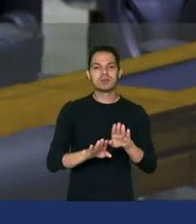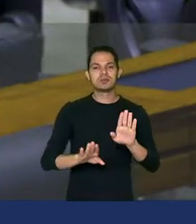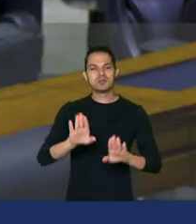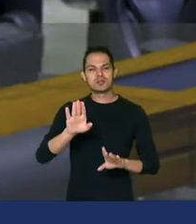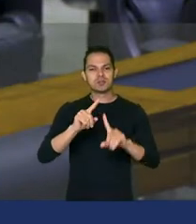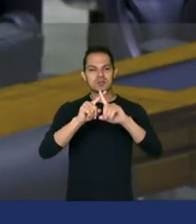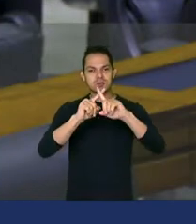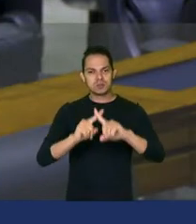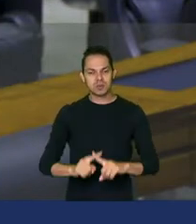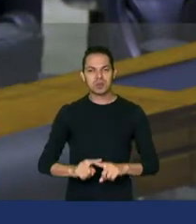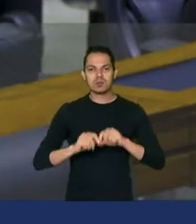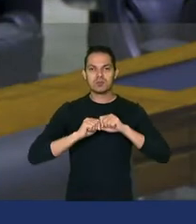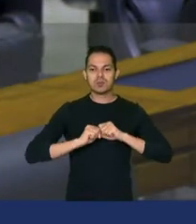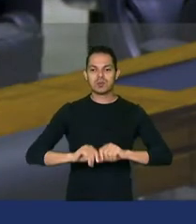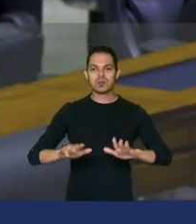EMENDA É EXTREMAMENTE MEROTÓ